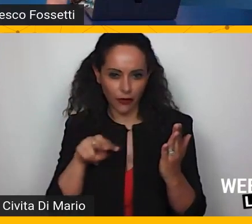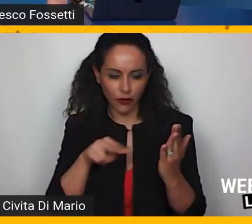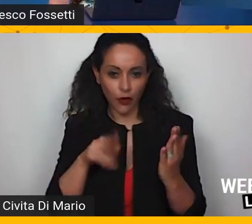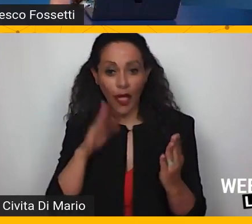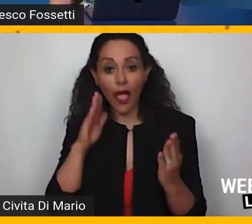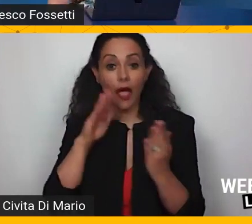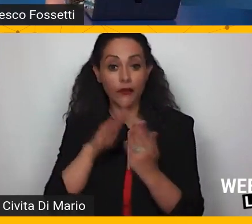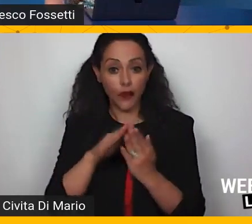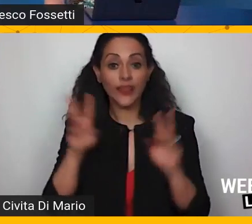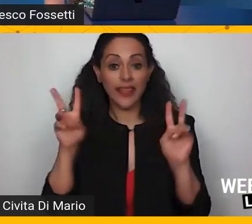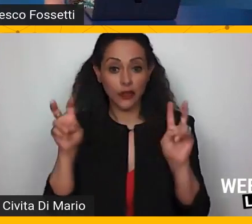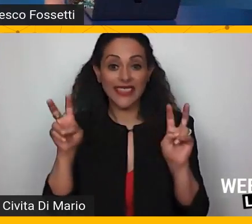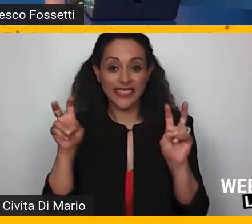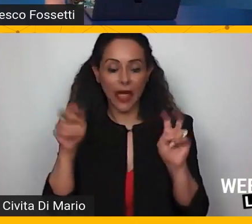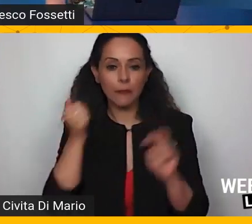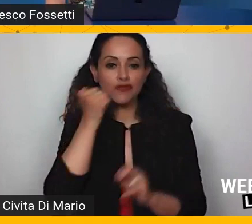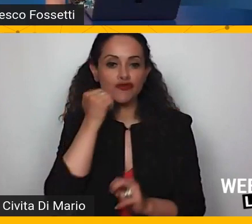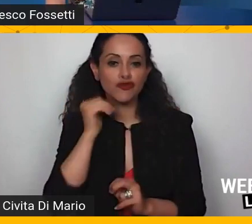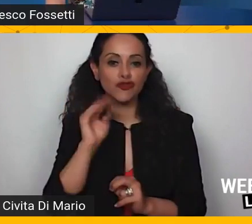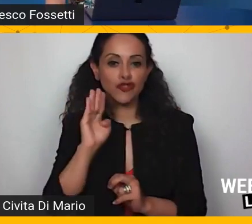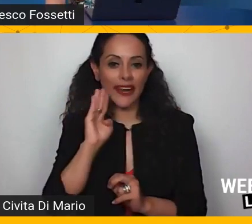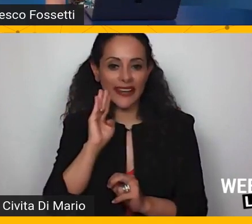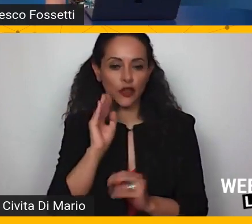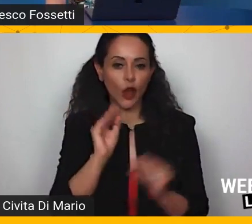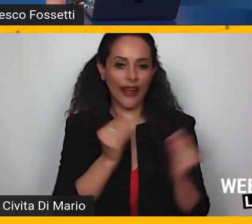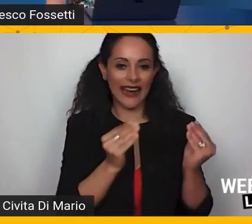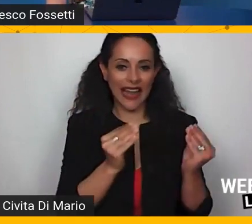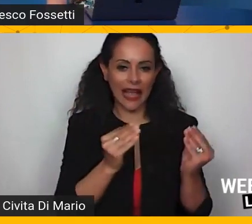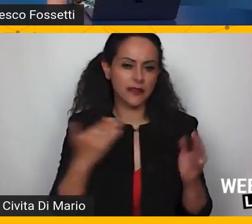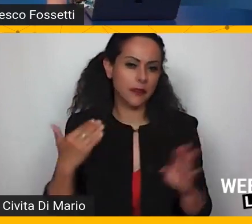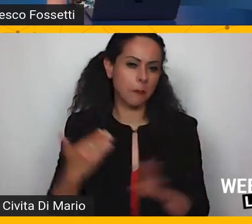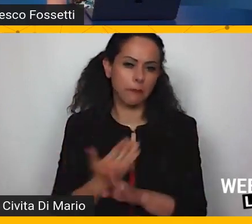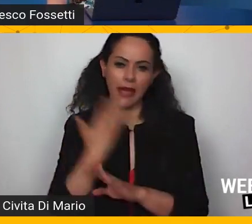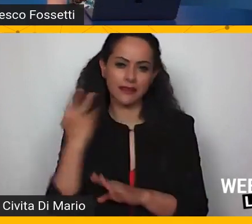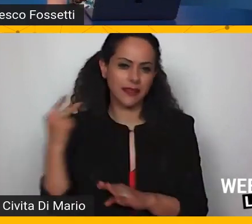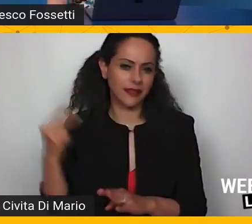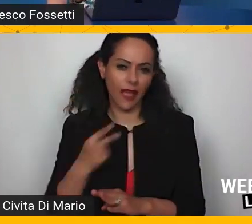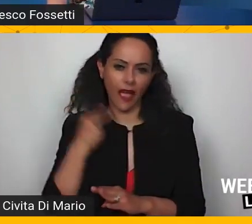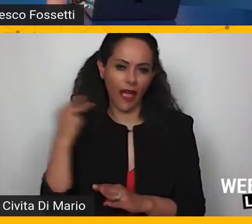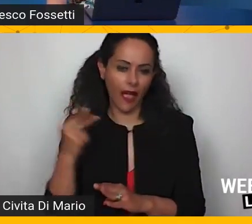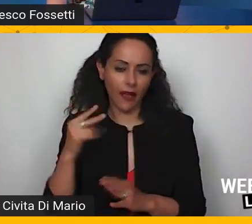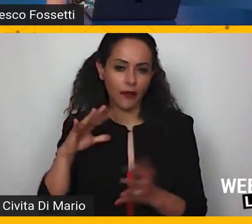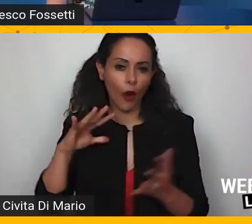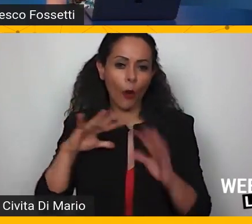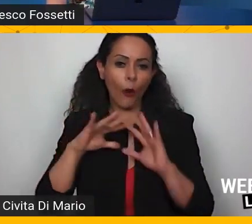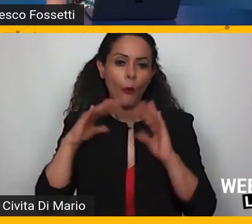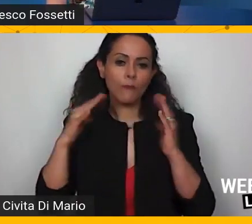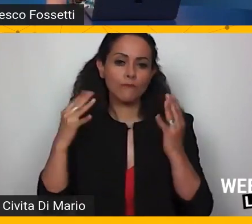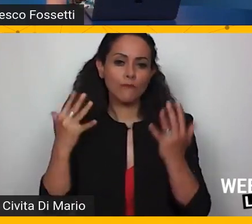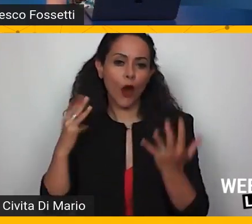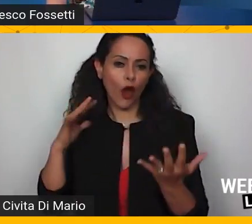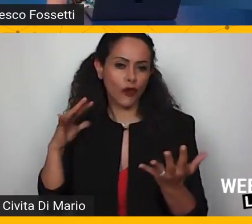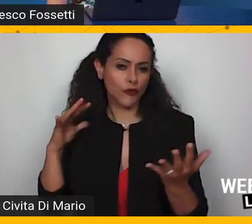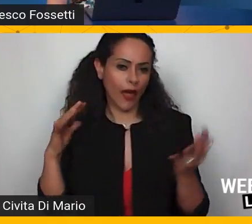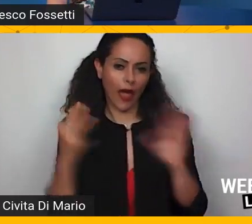ehm che ha affrontato un po' il tema della genitorialità e dei ragazzi. Sono passati tanti